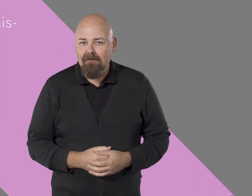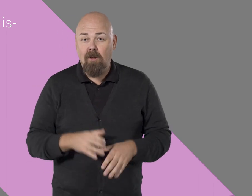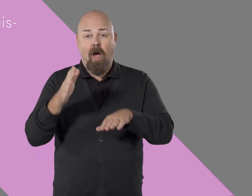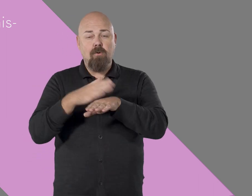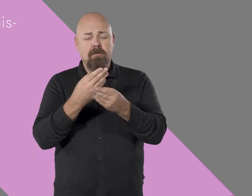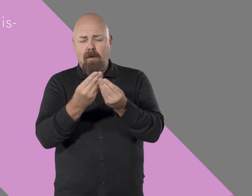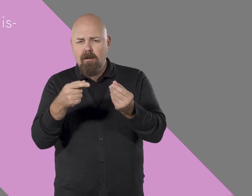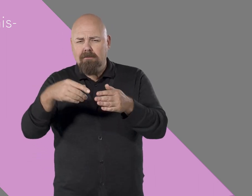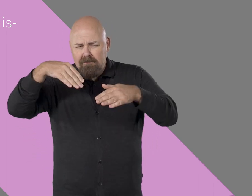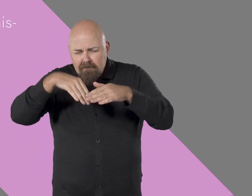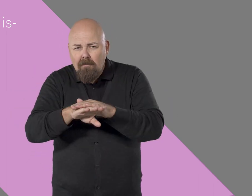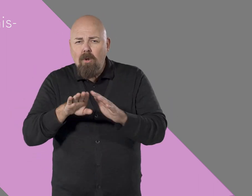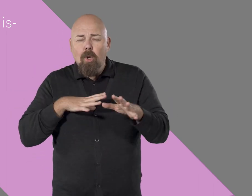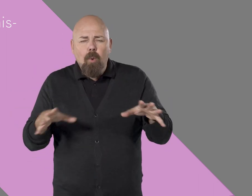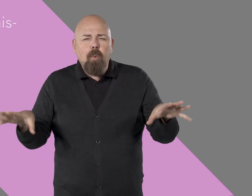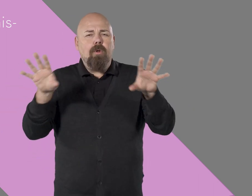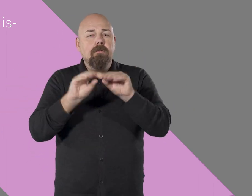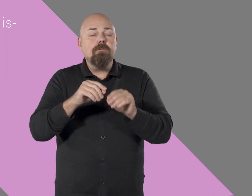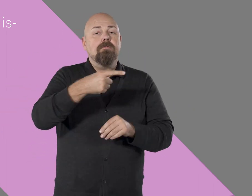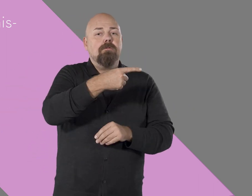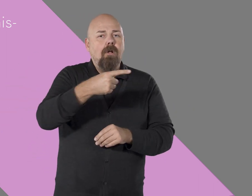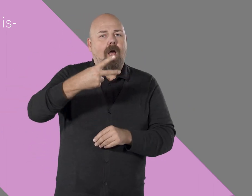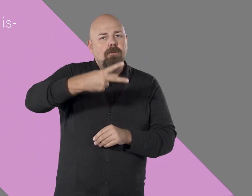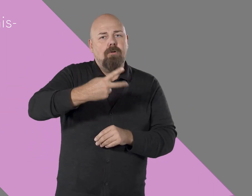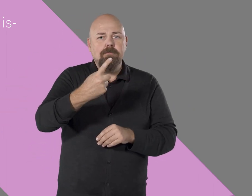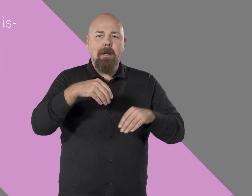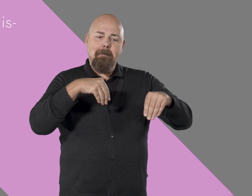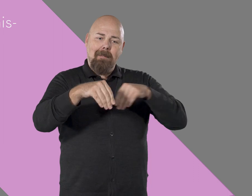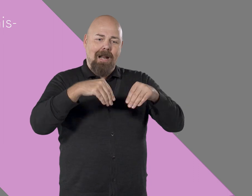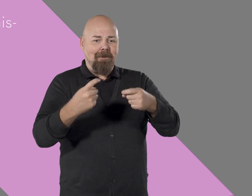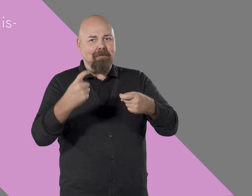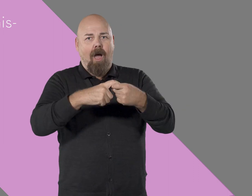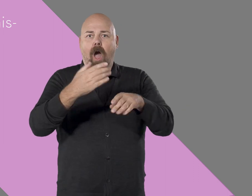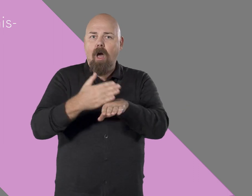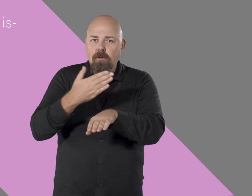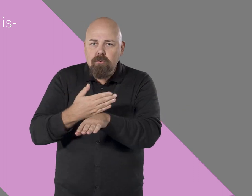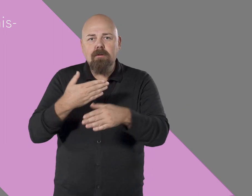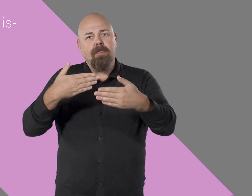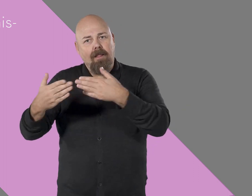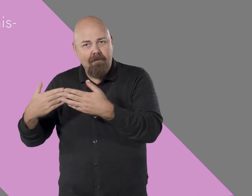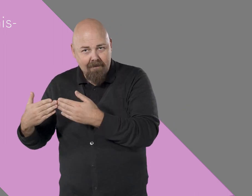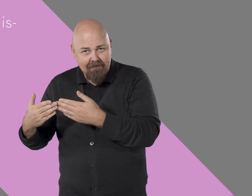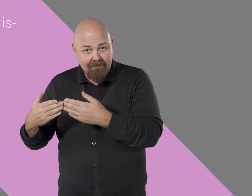Harjoitusmateriaali sisältää yhteensä 121 pelillisiä harjoitusta ja tehtävää, -